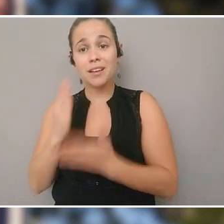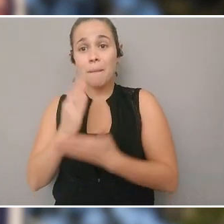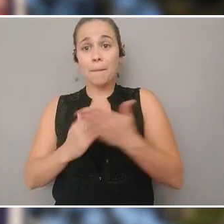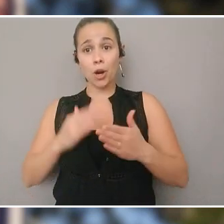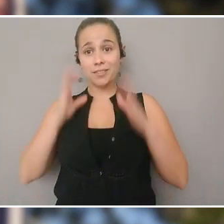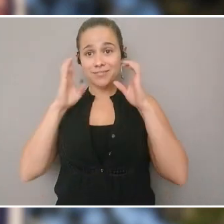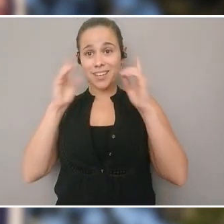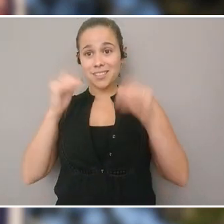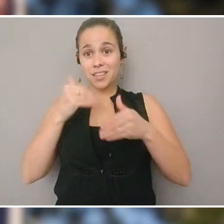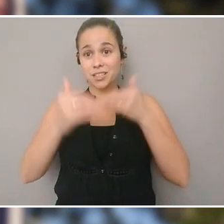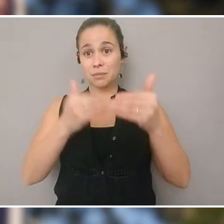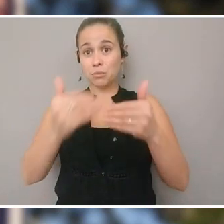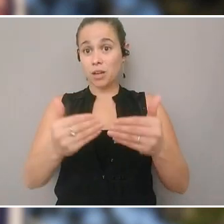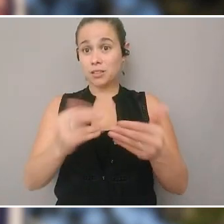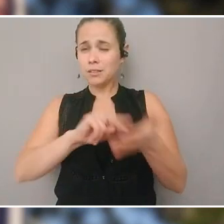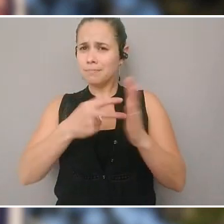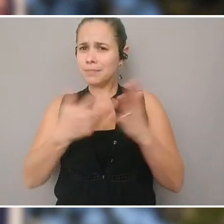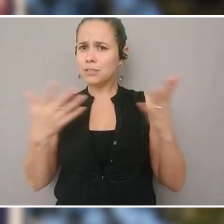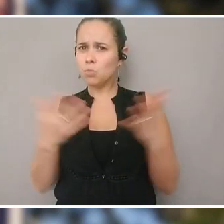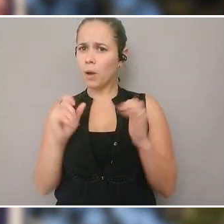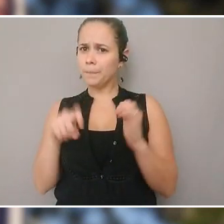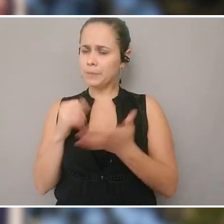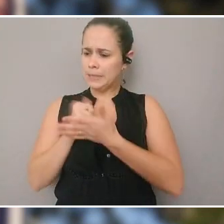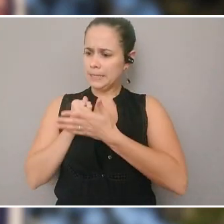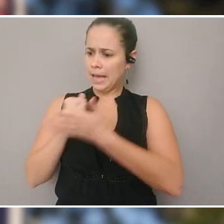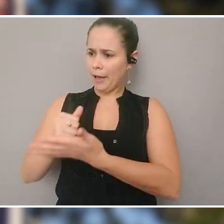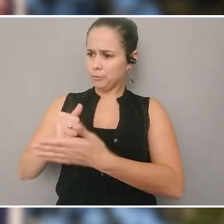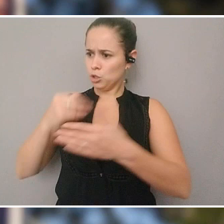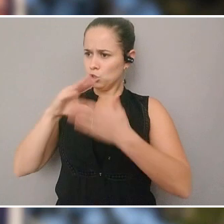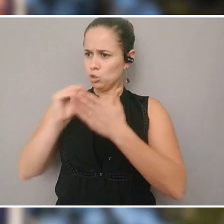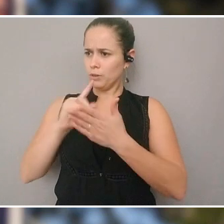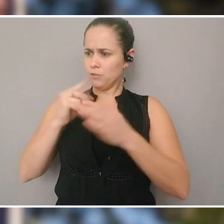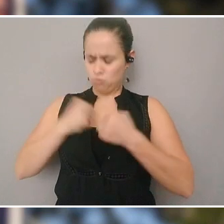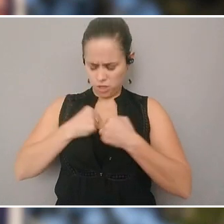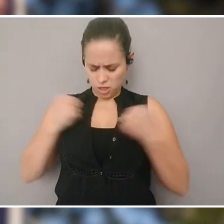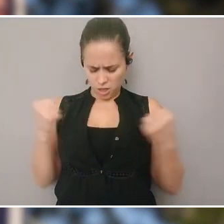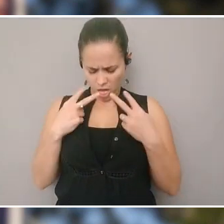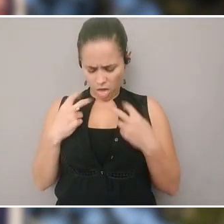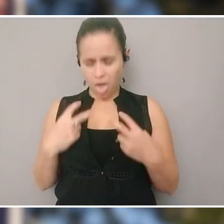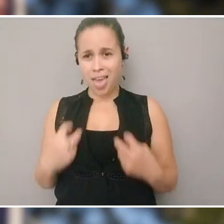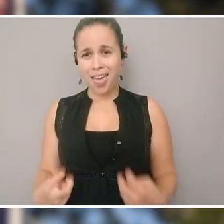educación implica ayudar a los estudiantes a encontrar a sí mismos. Espero en el transcurso de